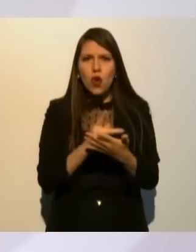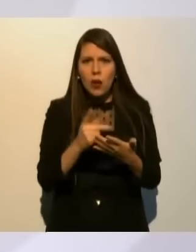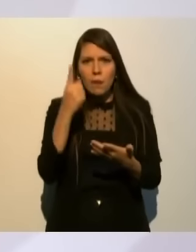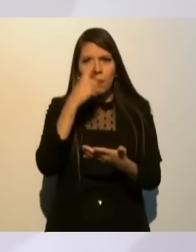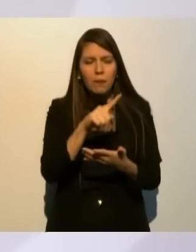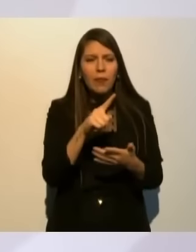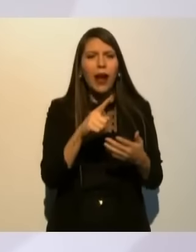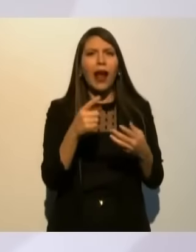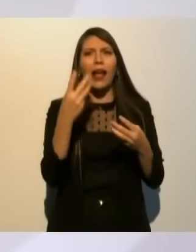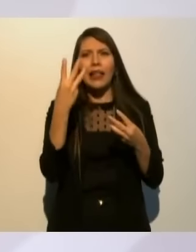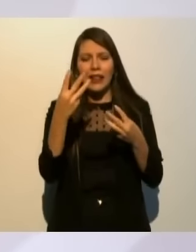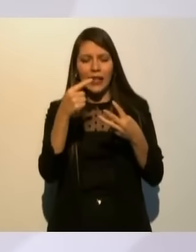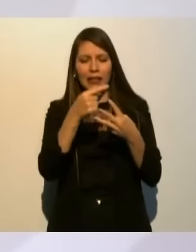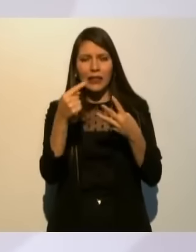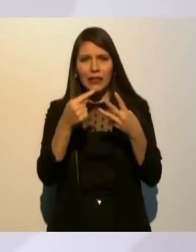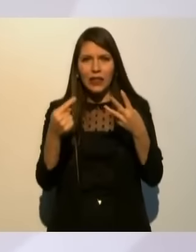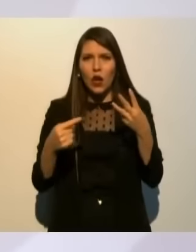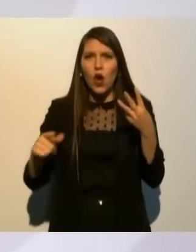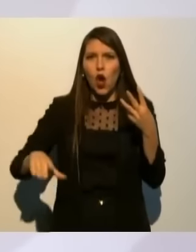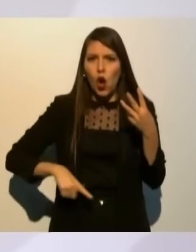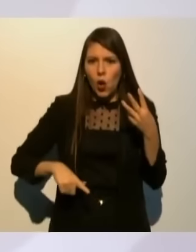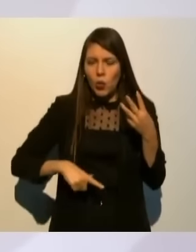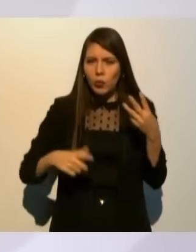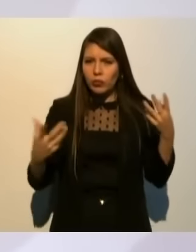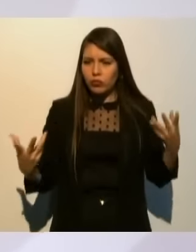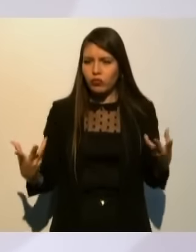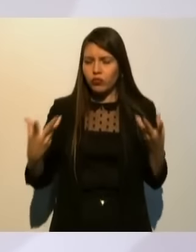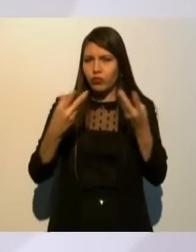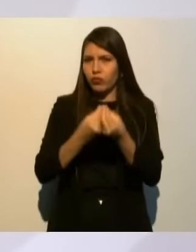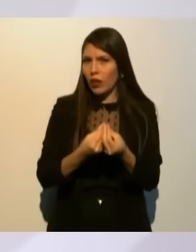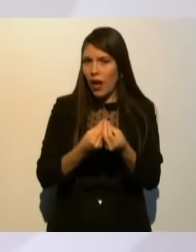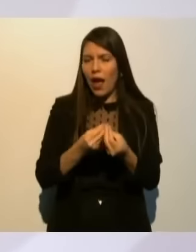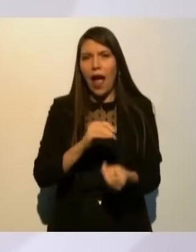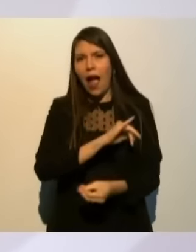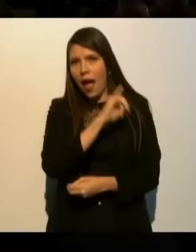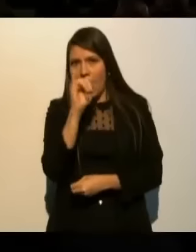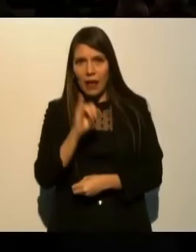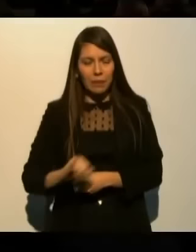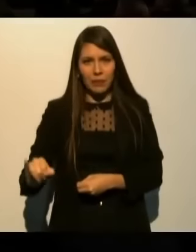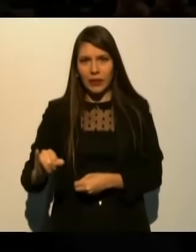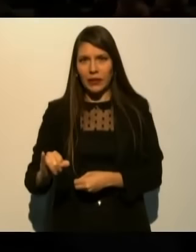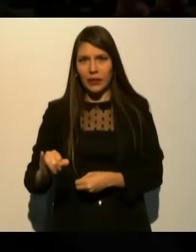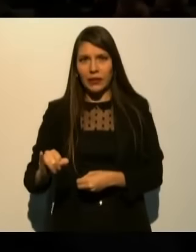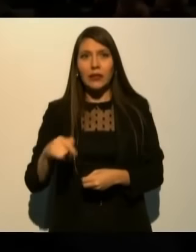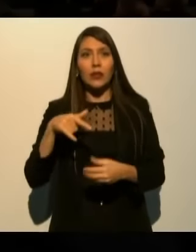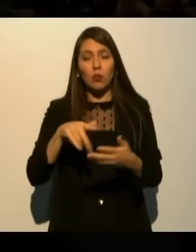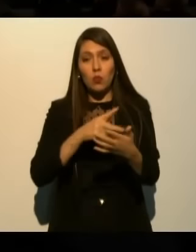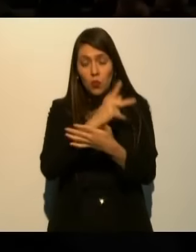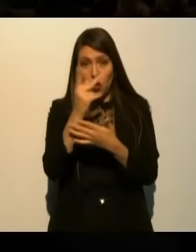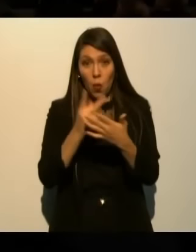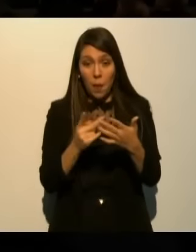órdenes de gobierno nunca en la historia se había concebido un programa tan completo para encontrar